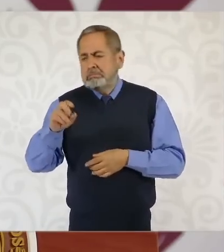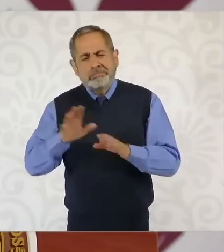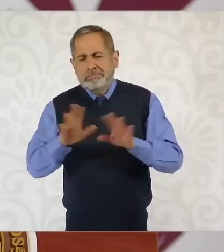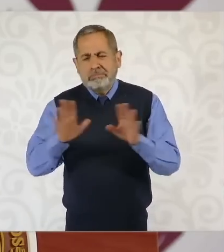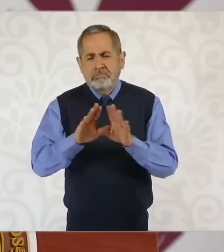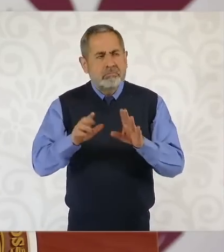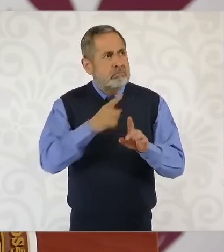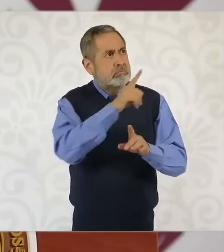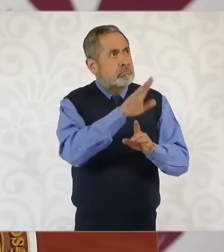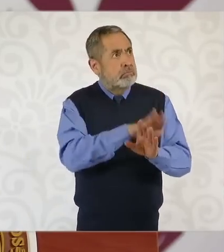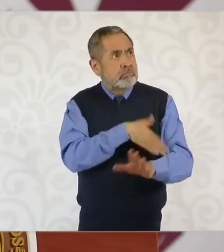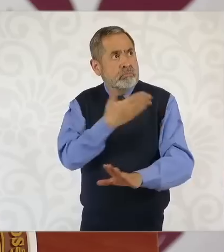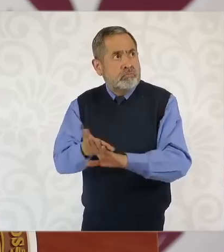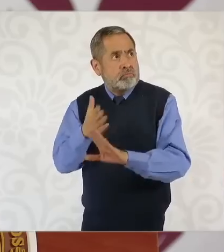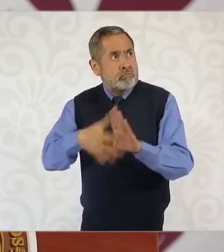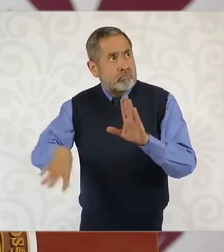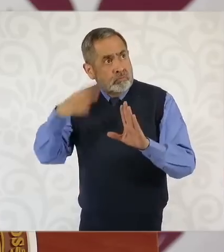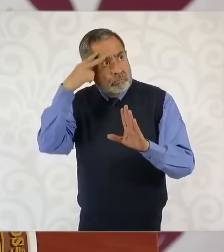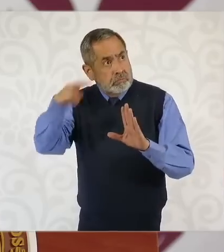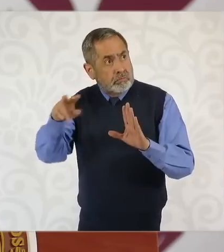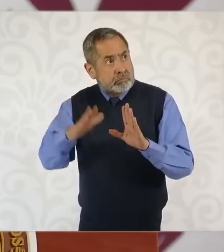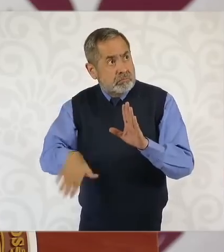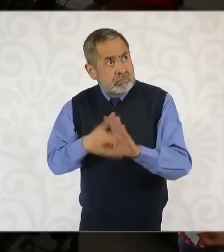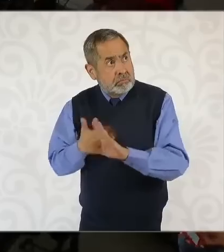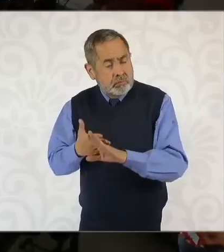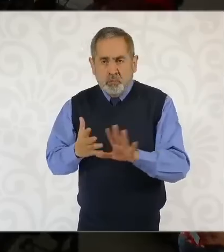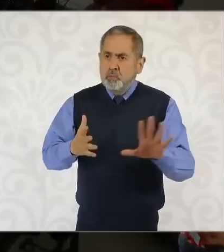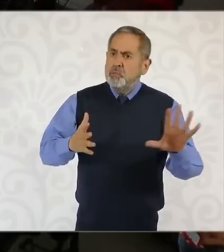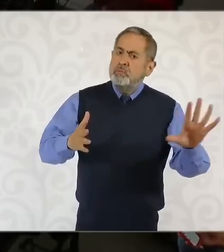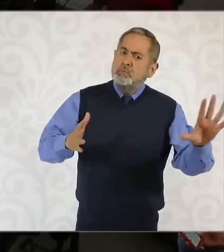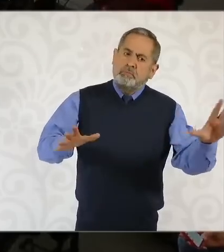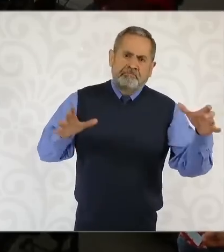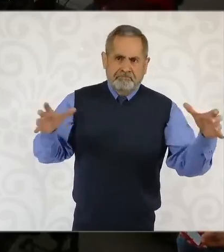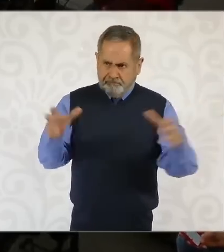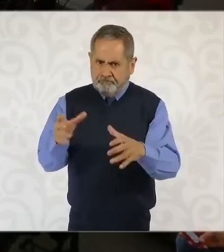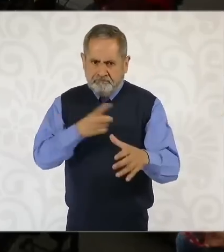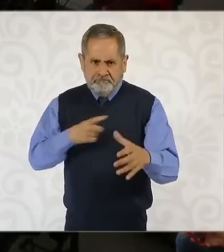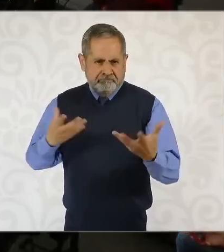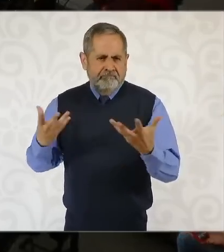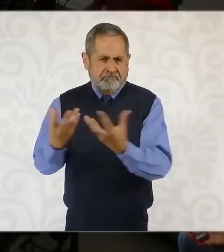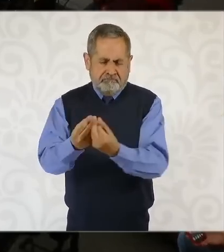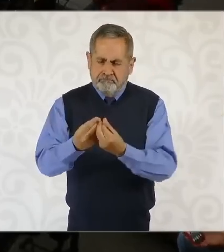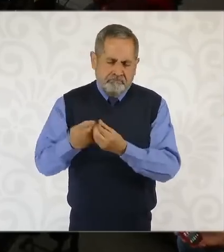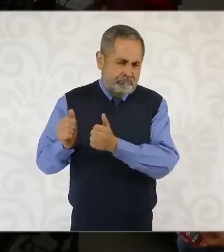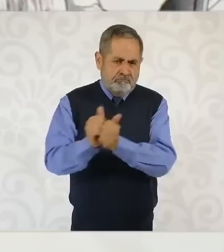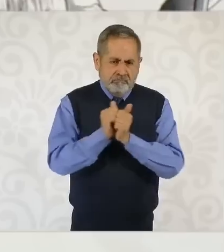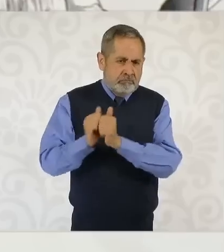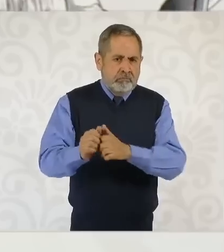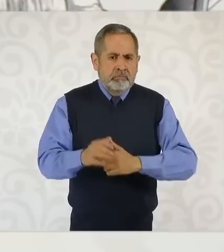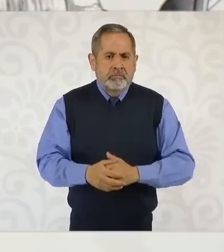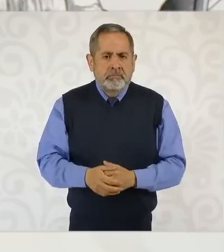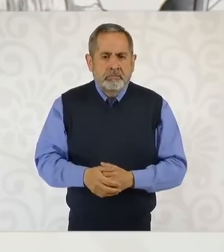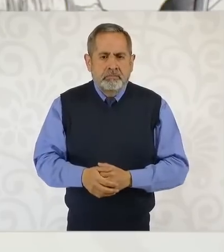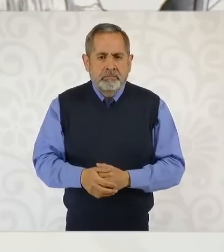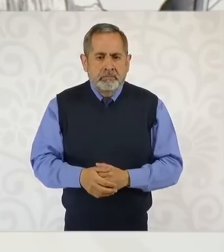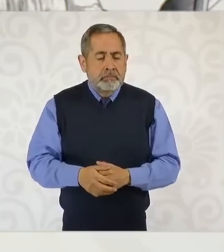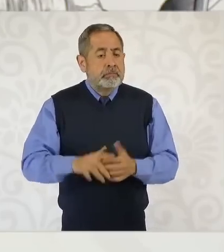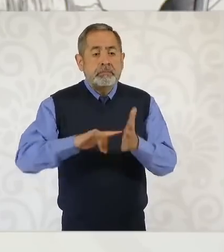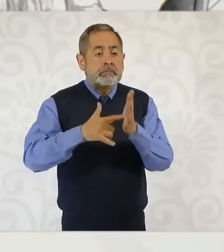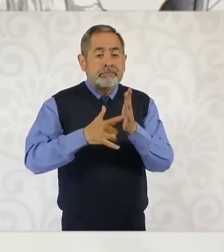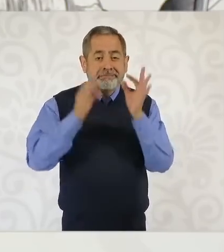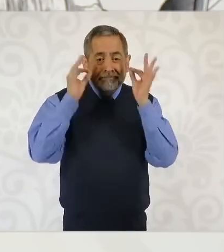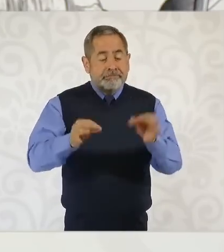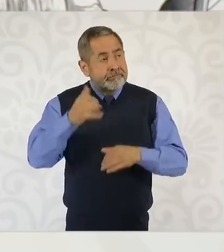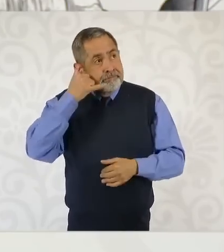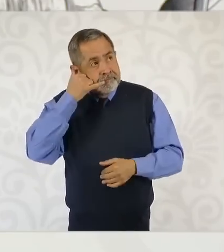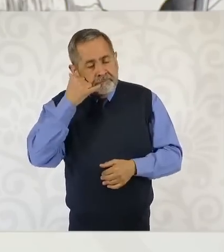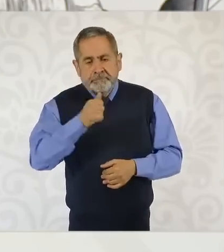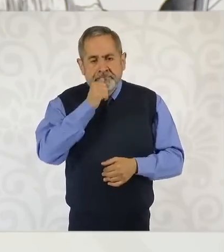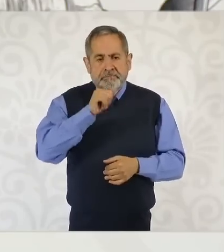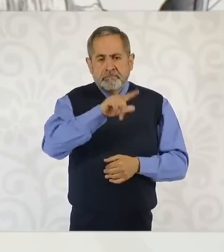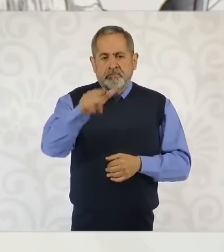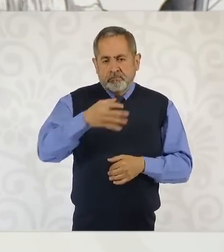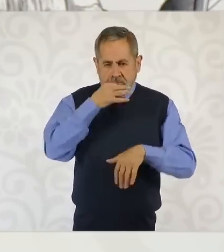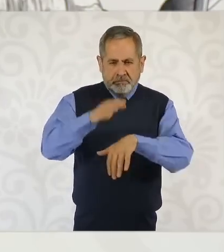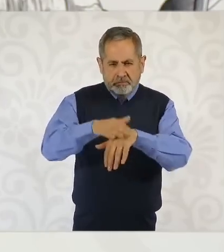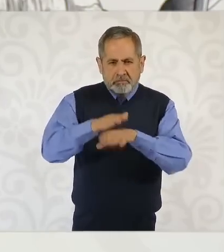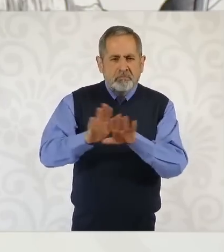país Entonces no tenemos todavía la amente la hora pero ya les les estaremos informando y esperemos